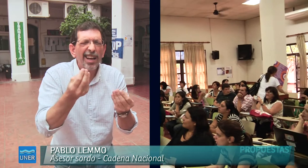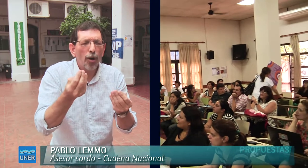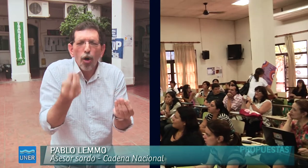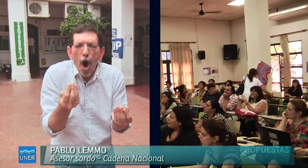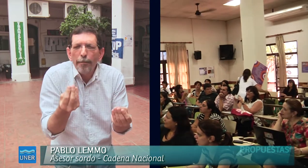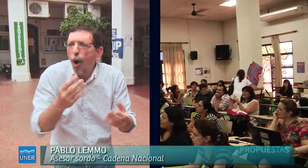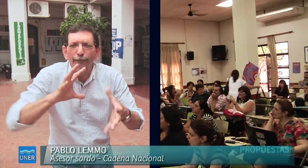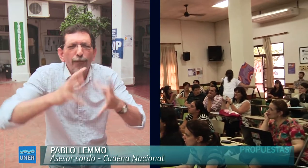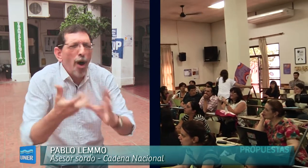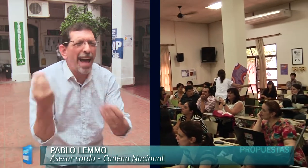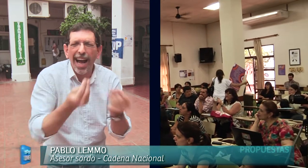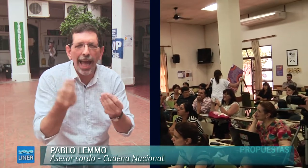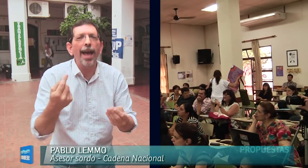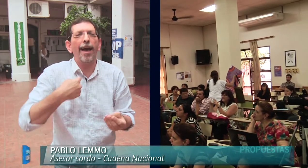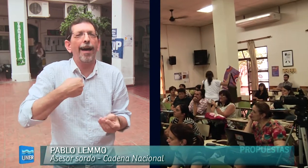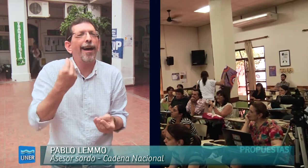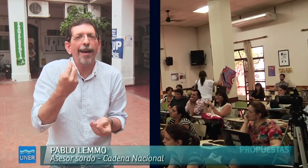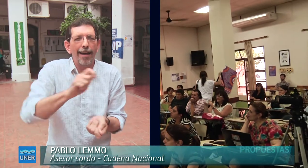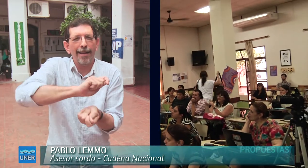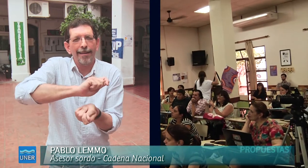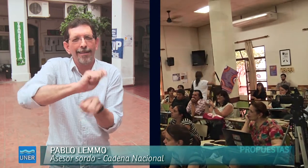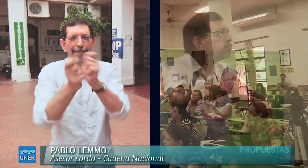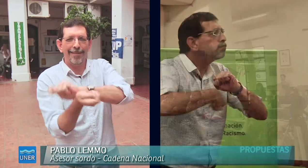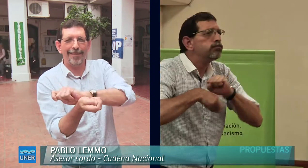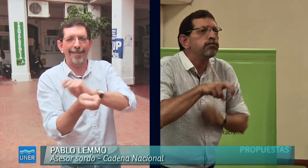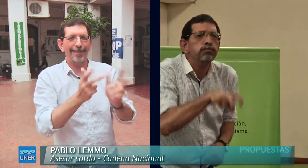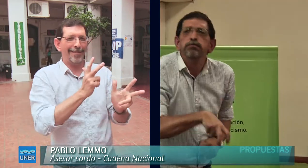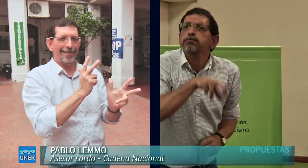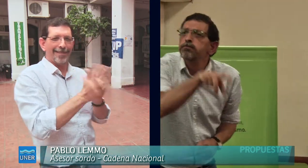Yo soy Pablo Lemmo y fue a quien ella convocó. ¿Cual era el objetivo?